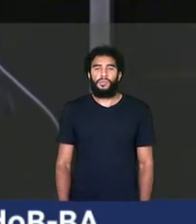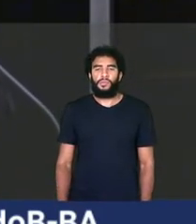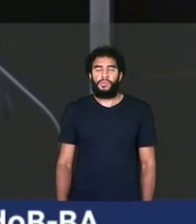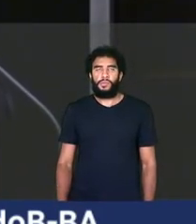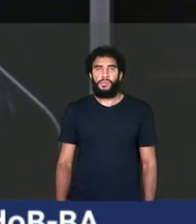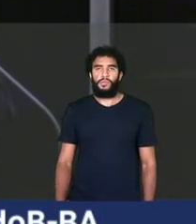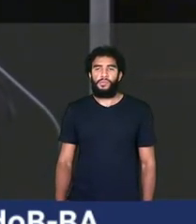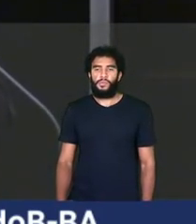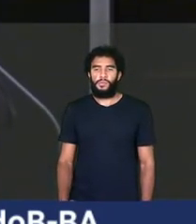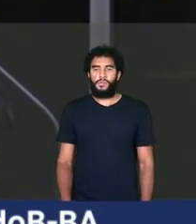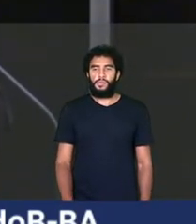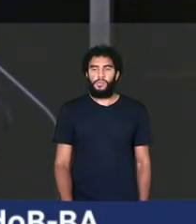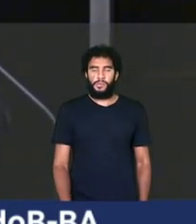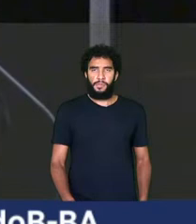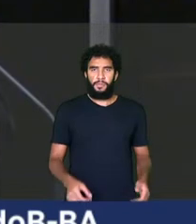DE NOSSO PAÍS. QUERO ABRAÇAR A ASSOCIAÇÃO MÃES DO